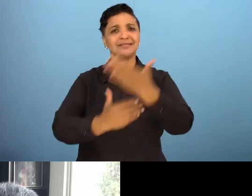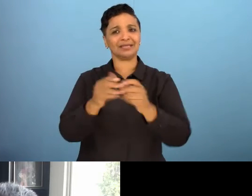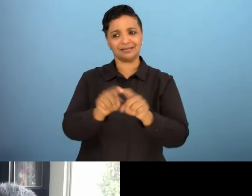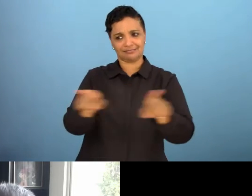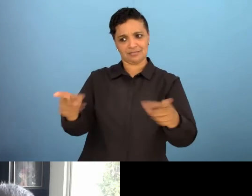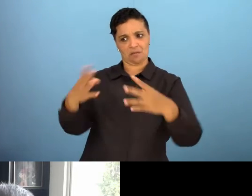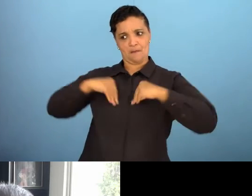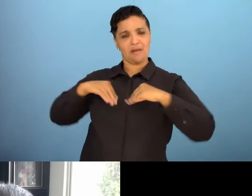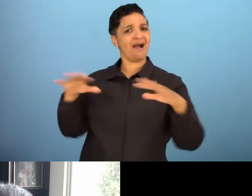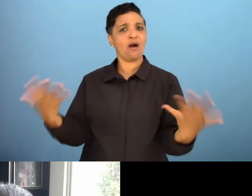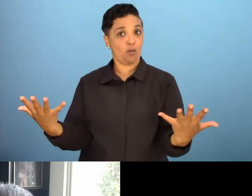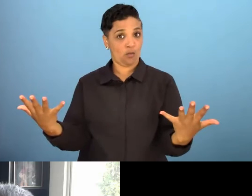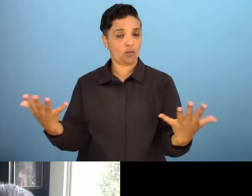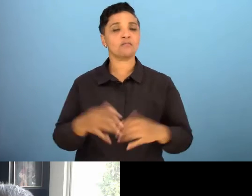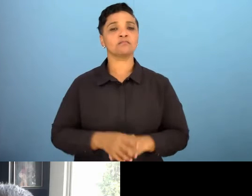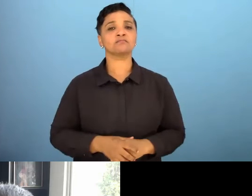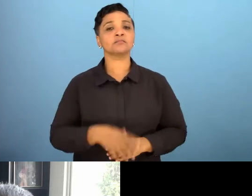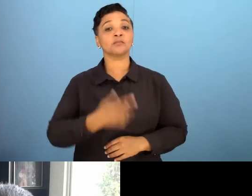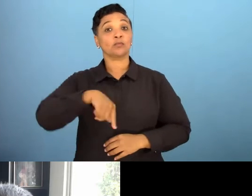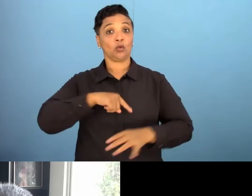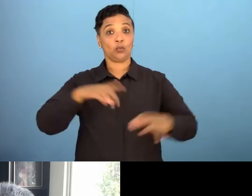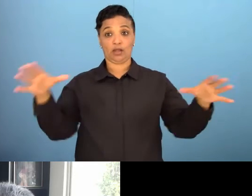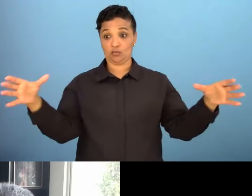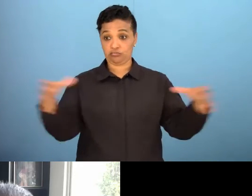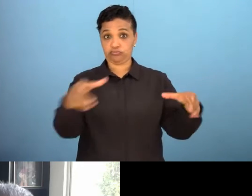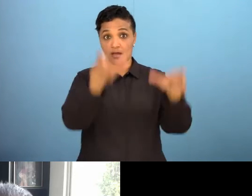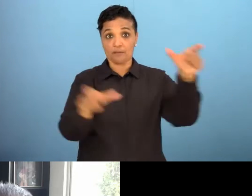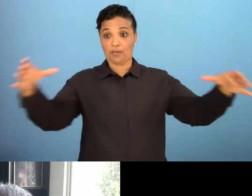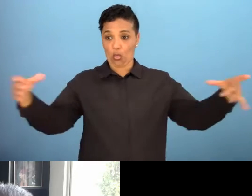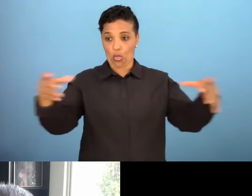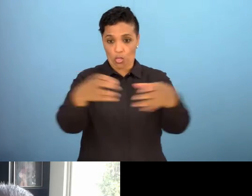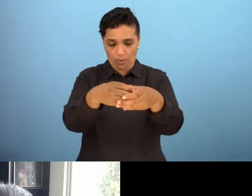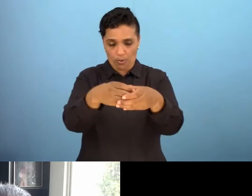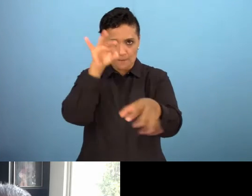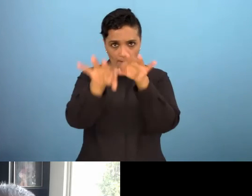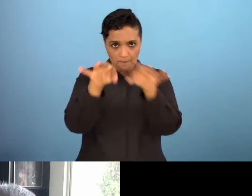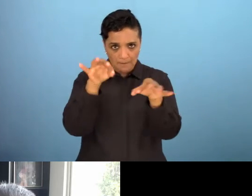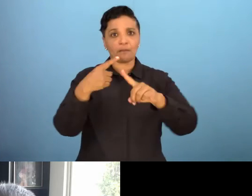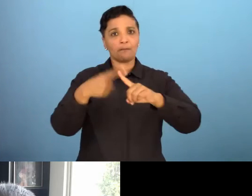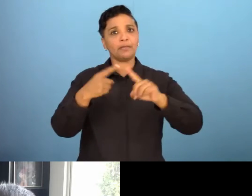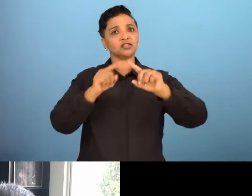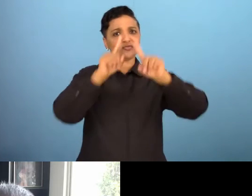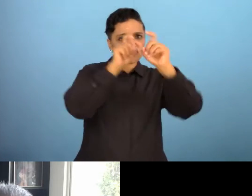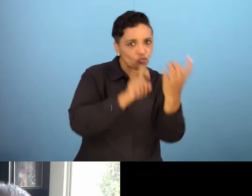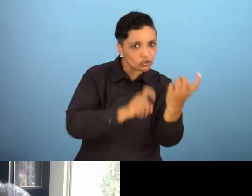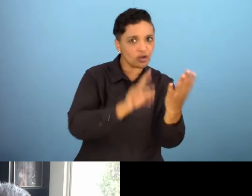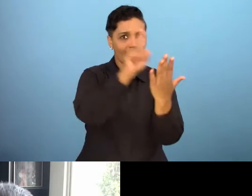realidad de las dificultades que enfrentan las personas con discapacidad durante la pandemia de COVID-19.